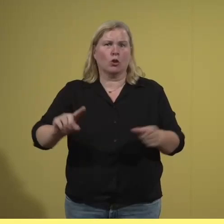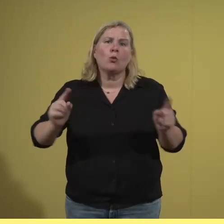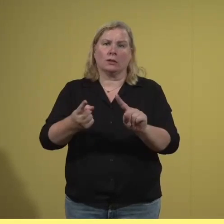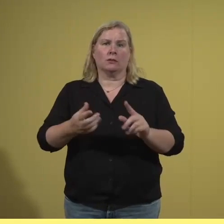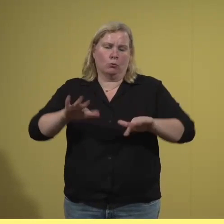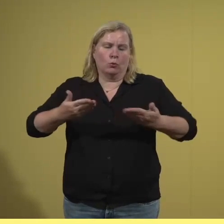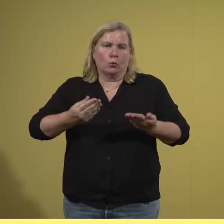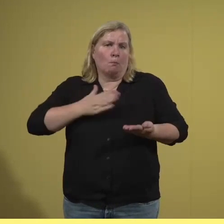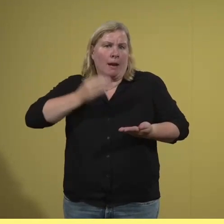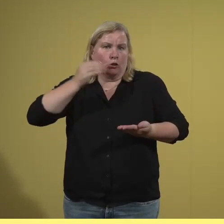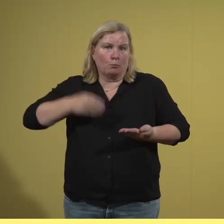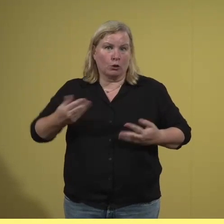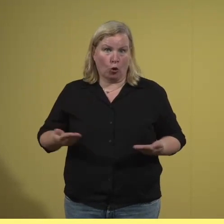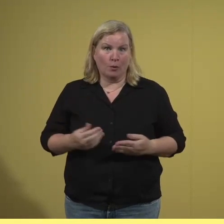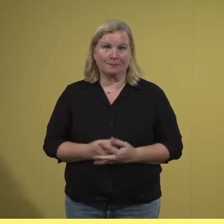Mag ich halt so.